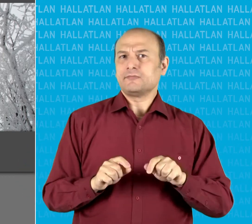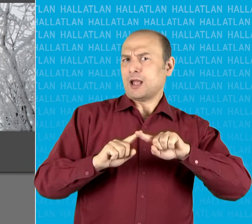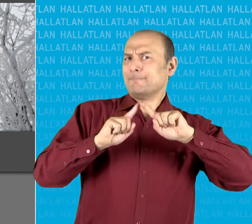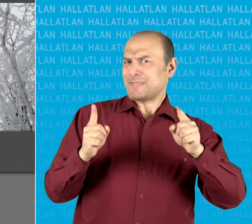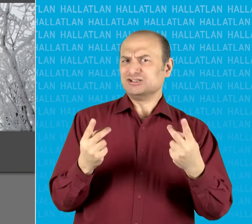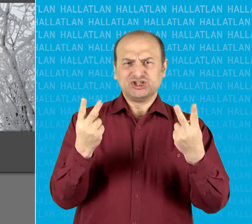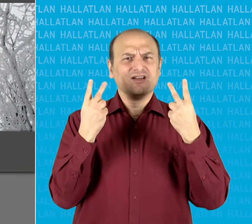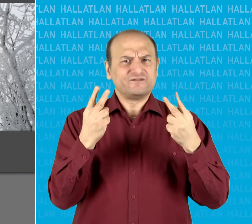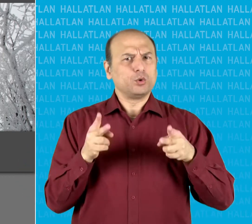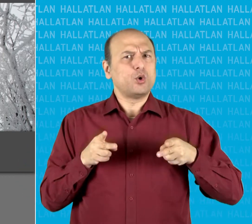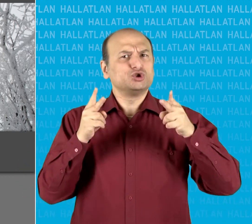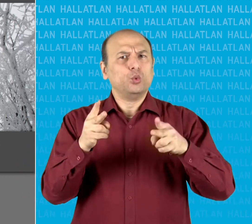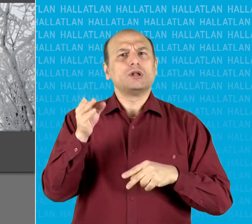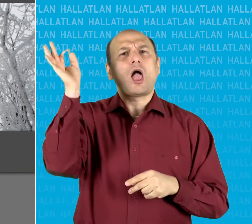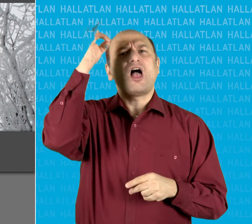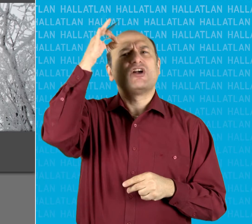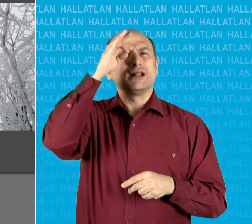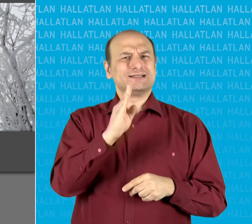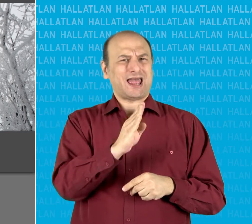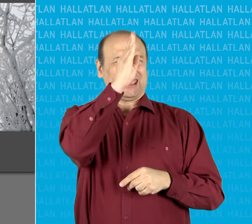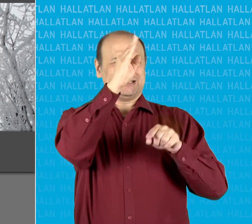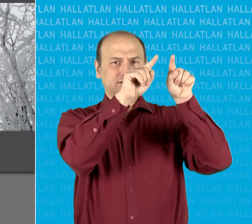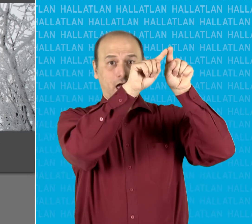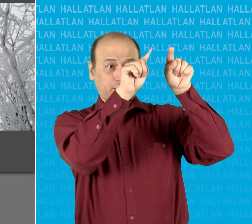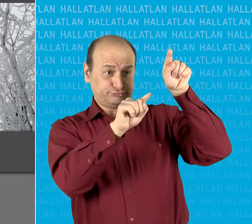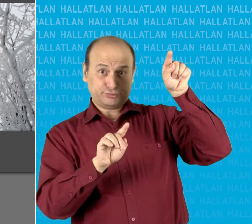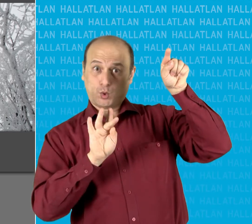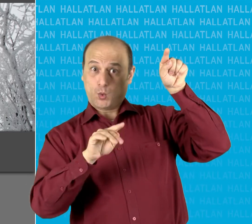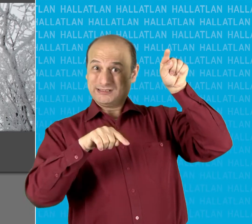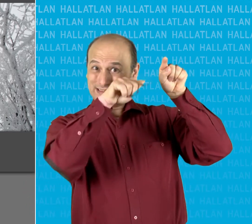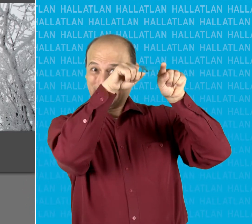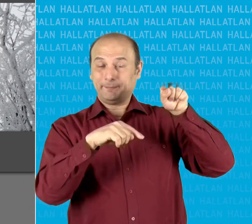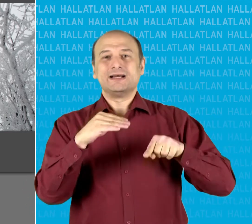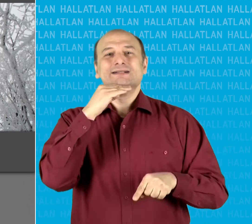Lezárták az Afganisztán északi és középső részét összekötő egyik kulcsfontosságú útvonalat is,